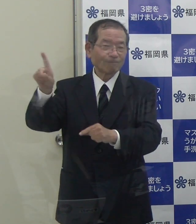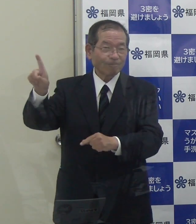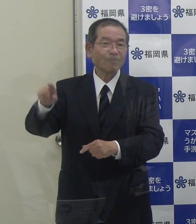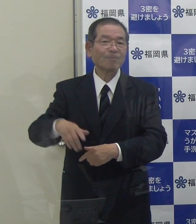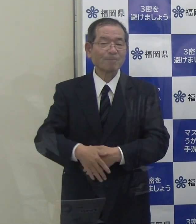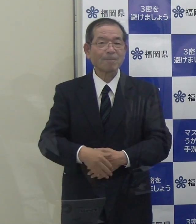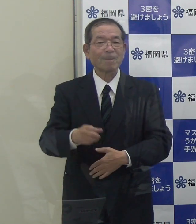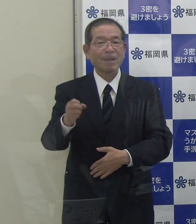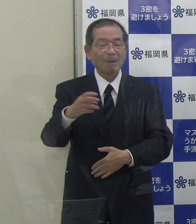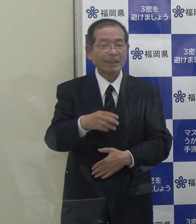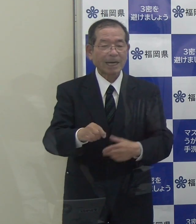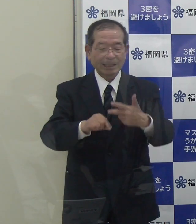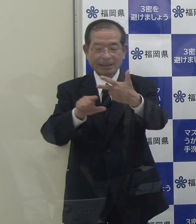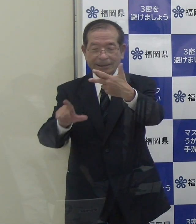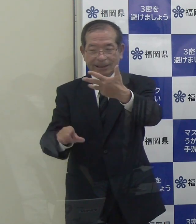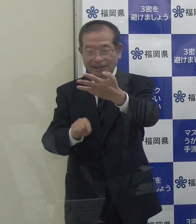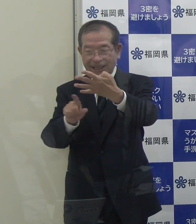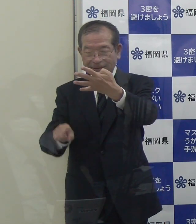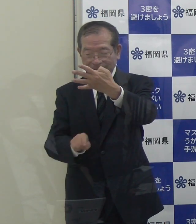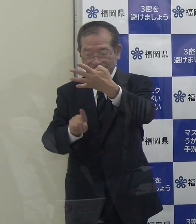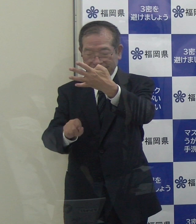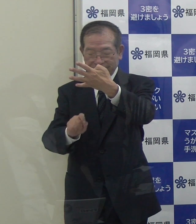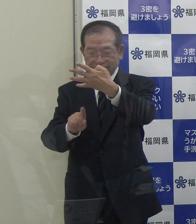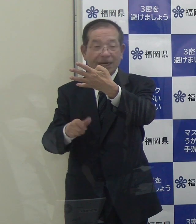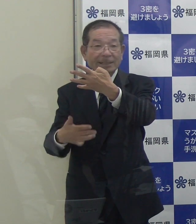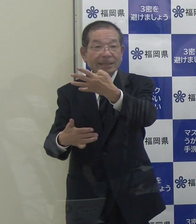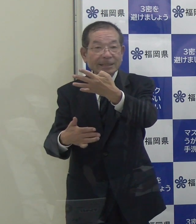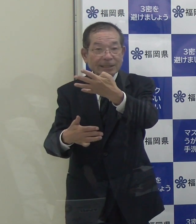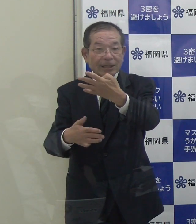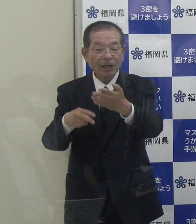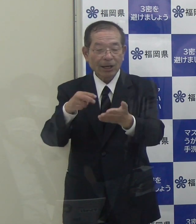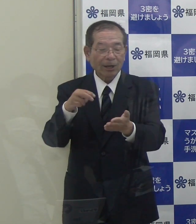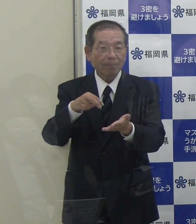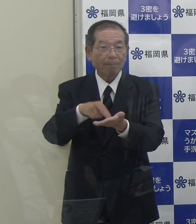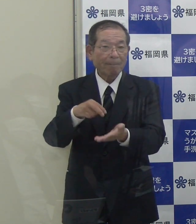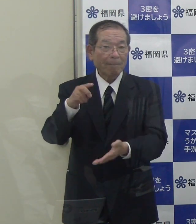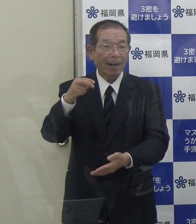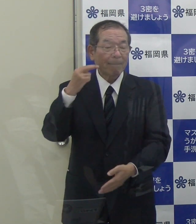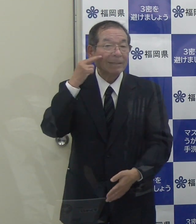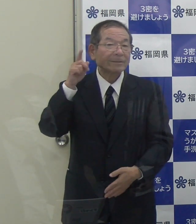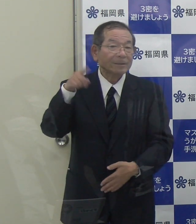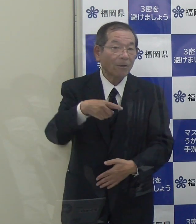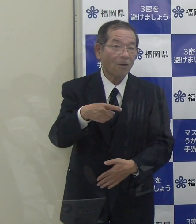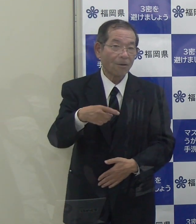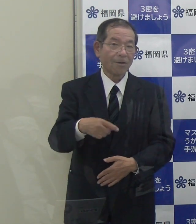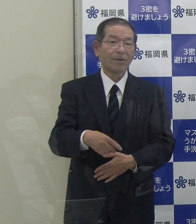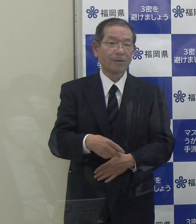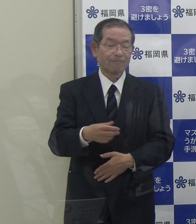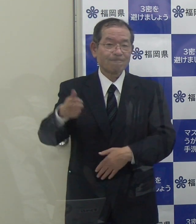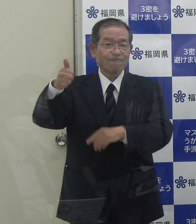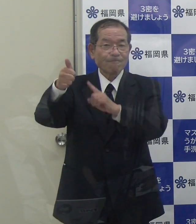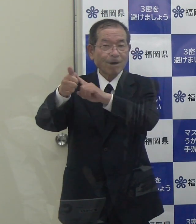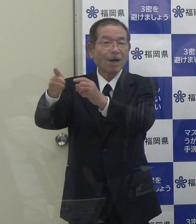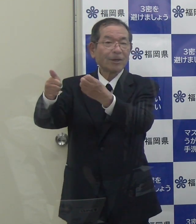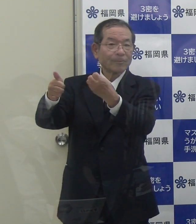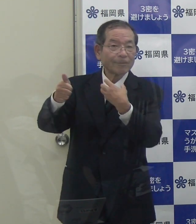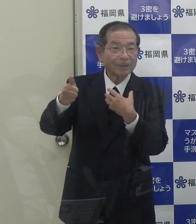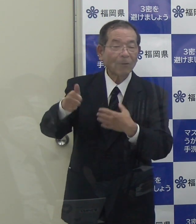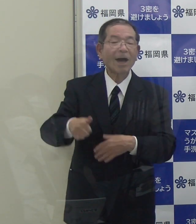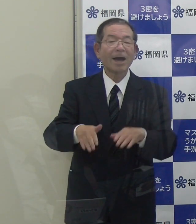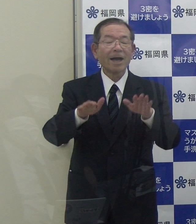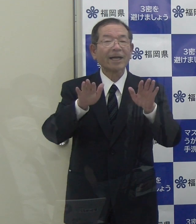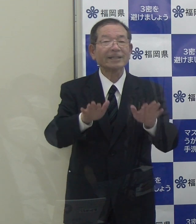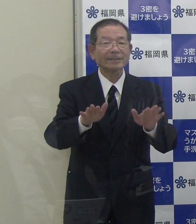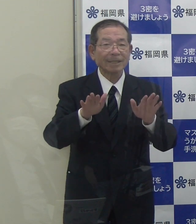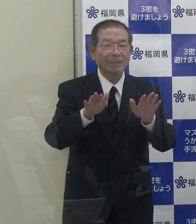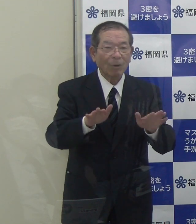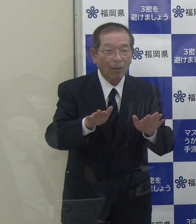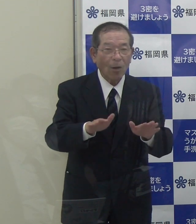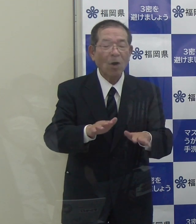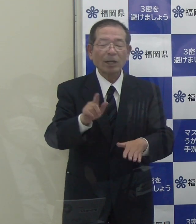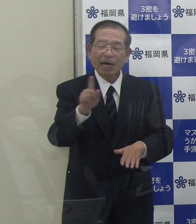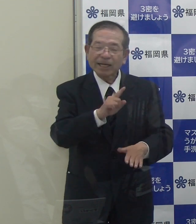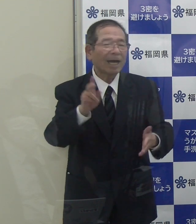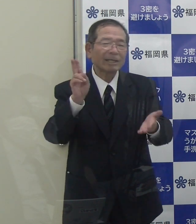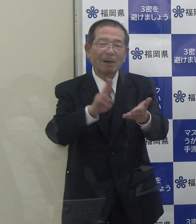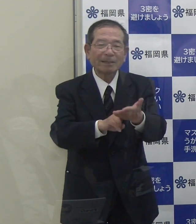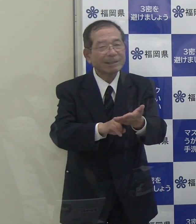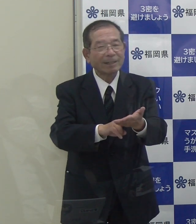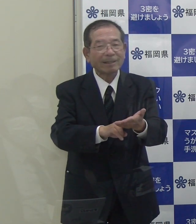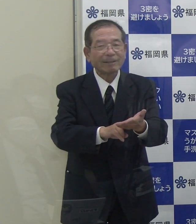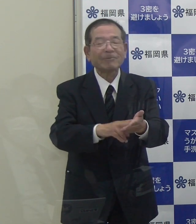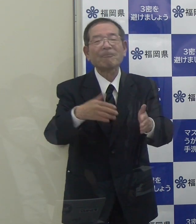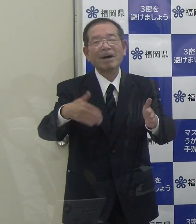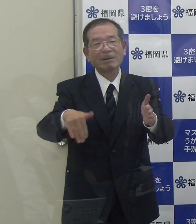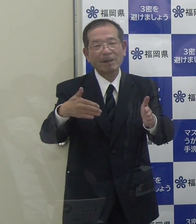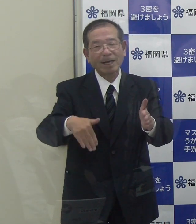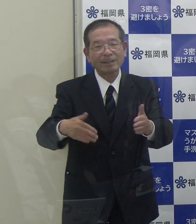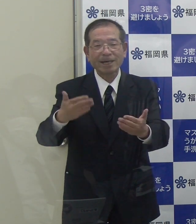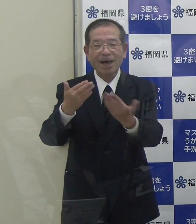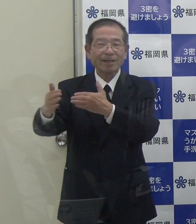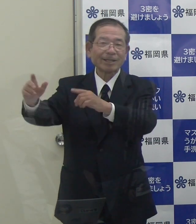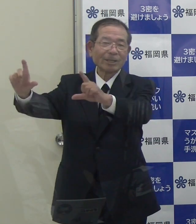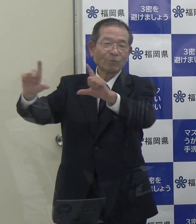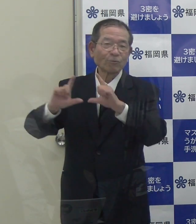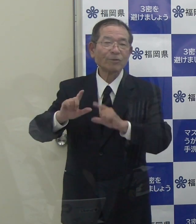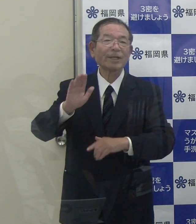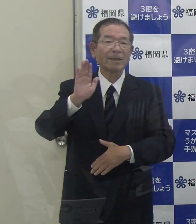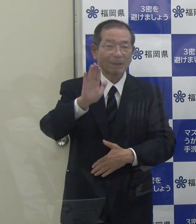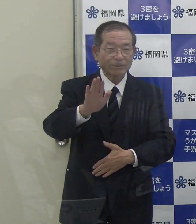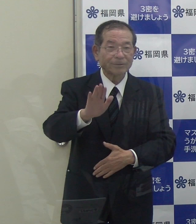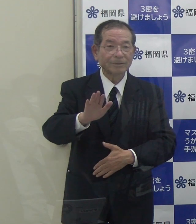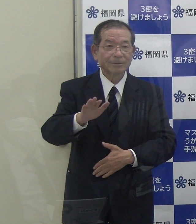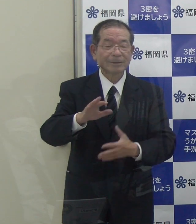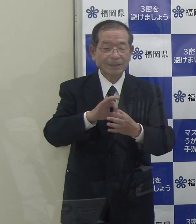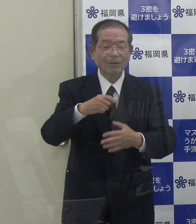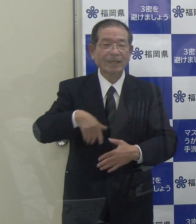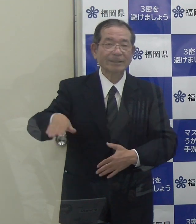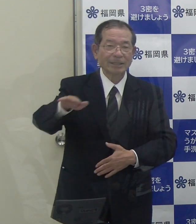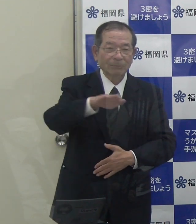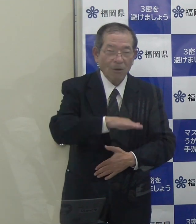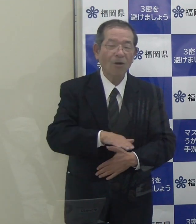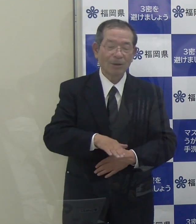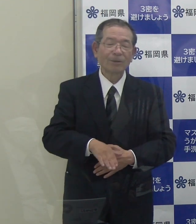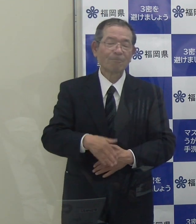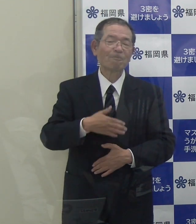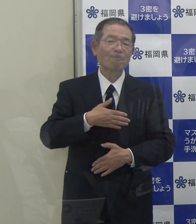また、４月１８日の松野官房長官の会見でも、現時点では何ら決まっているものではないと明言されています。私もそのように受け止めています。